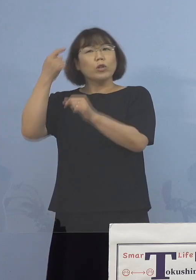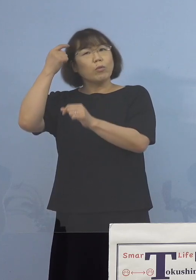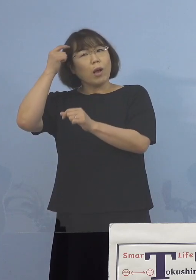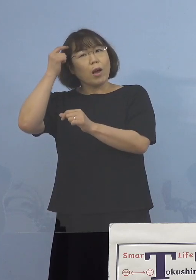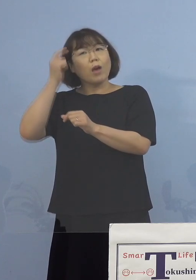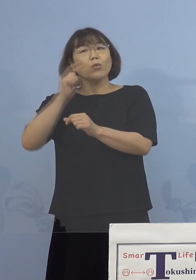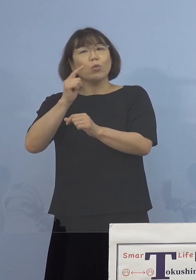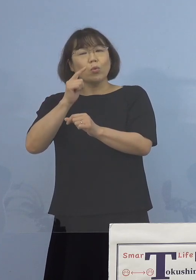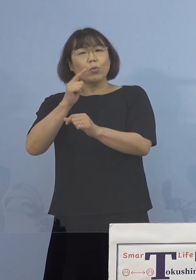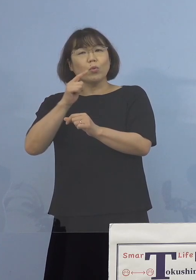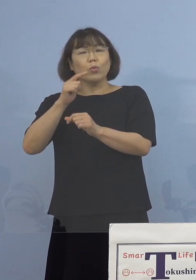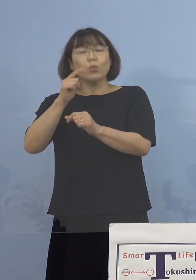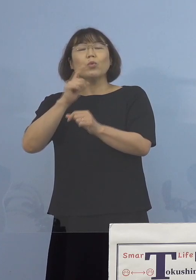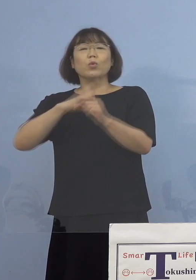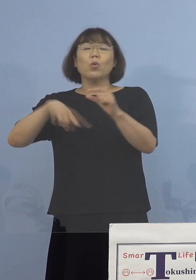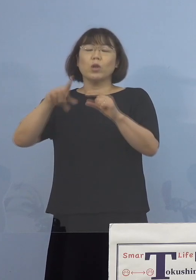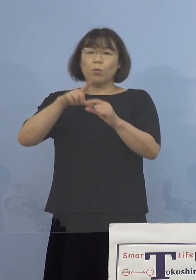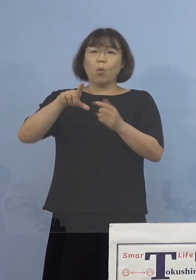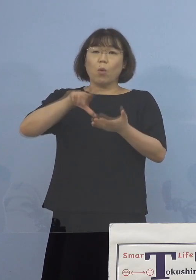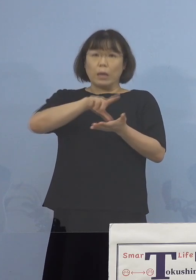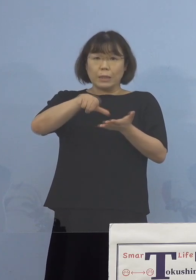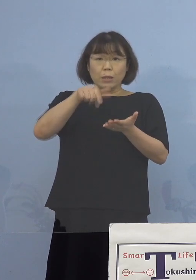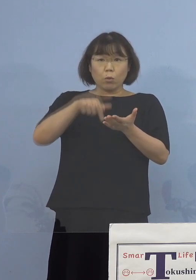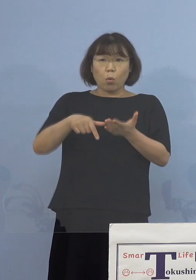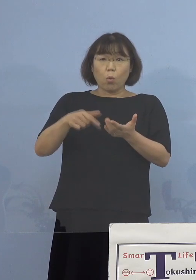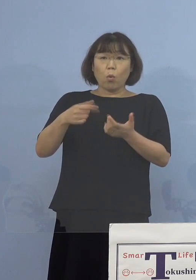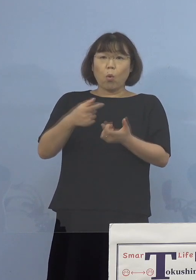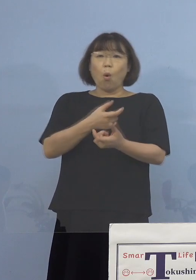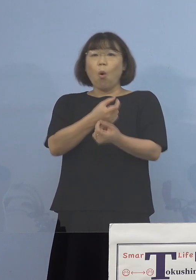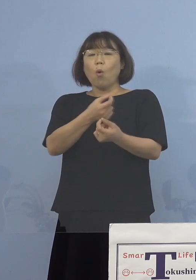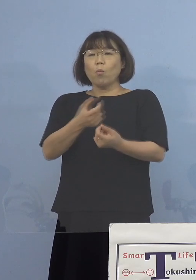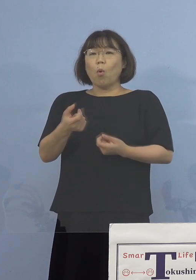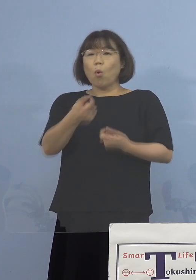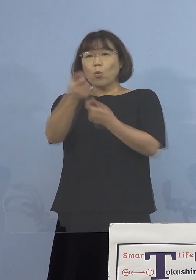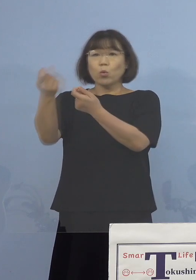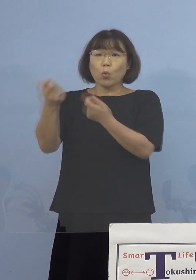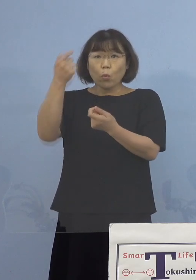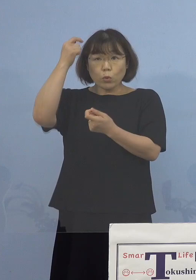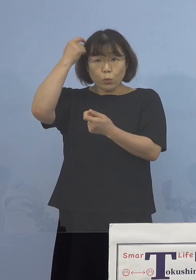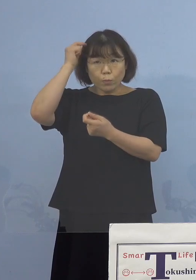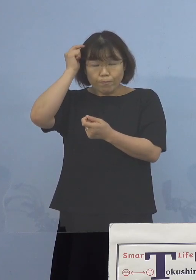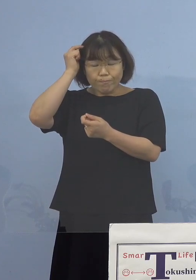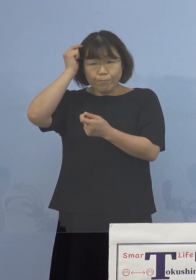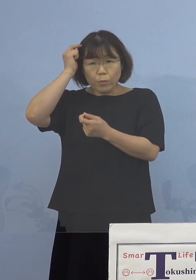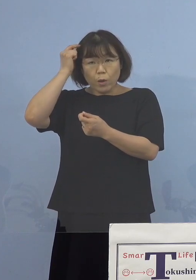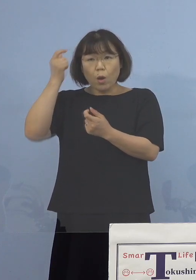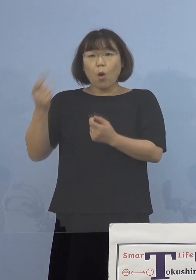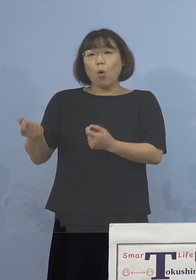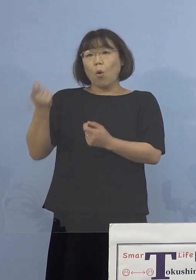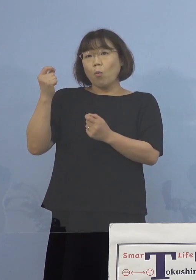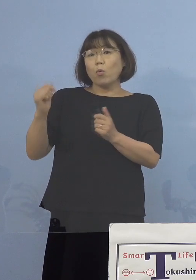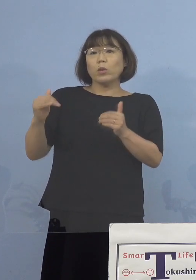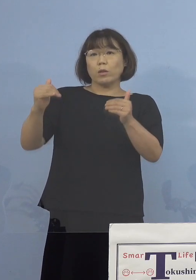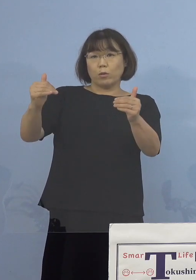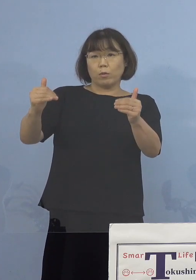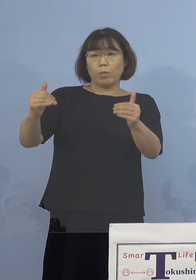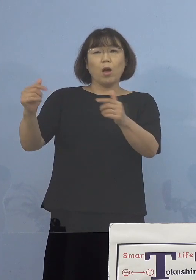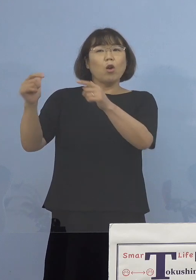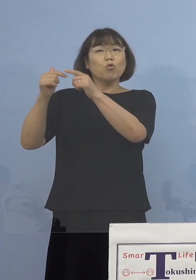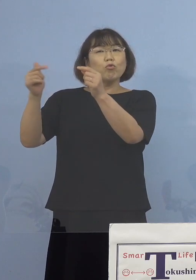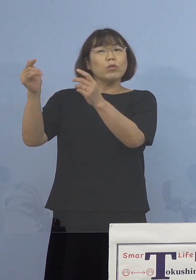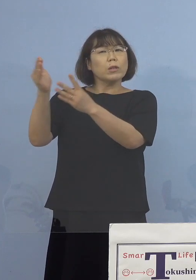これは地方と共通認識を持ちながら進めていくもの ですから、国がどうこうという話ではありません